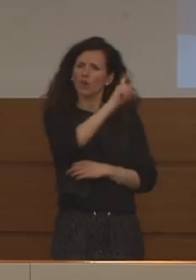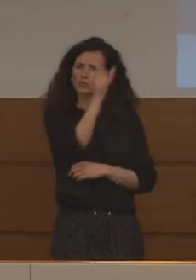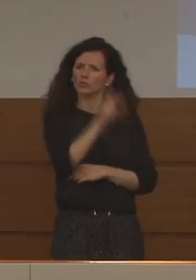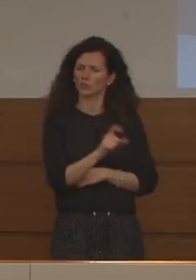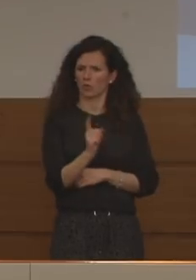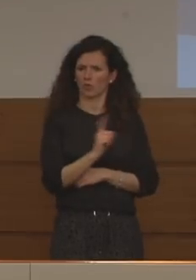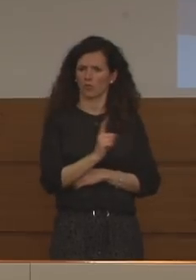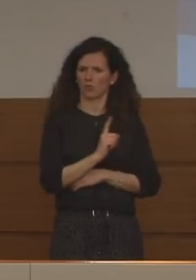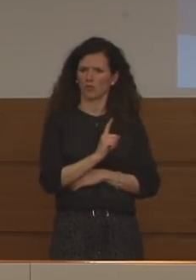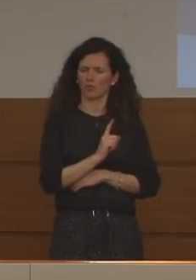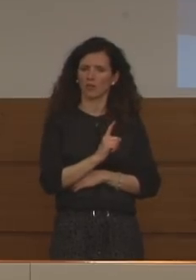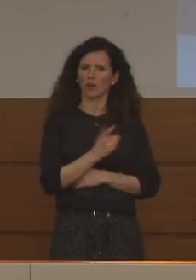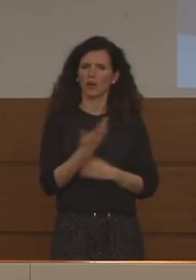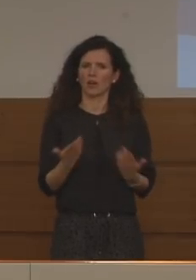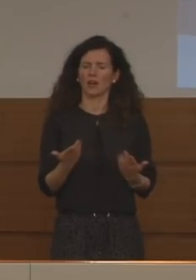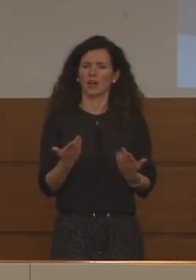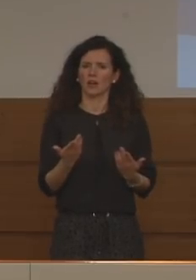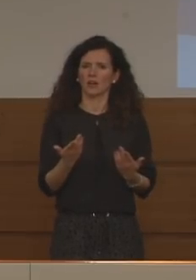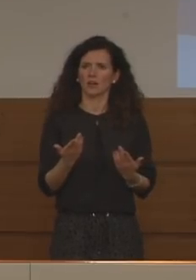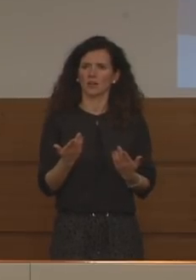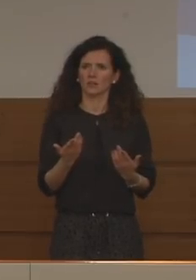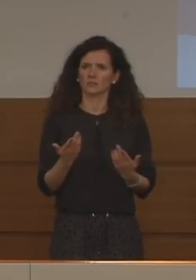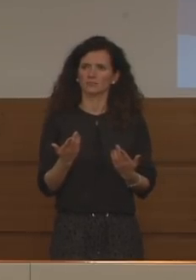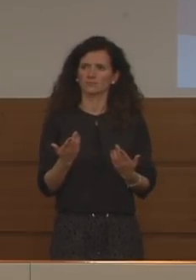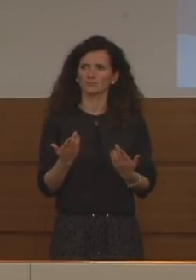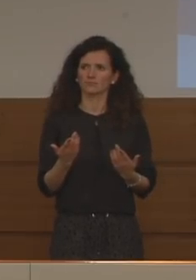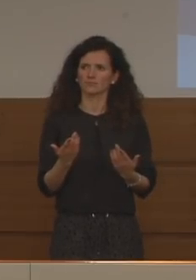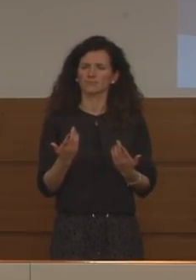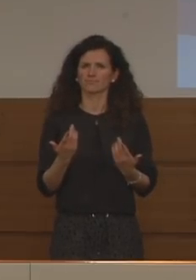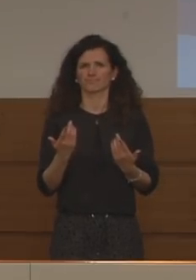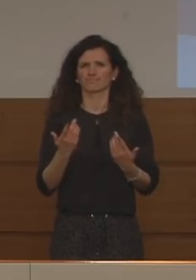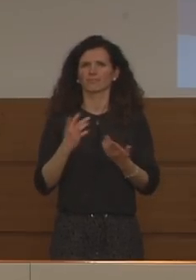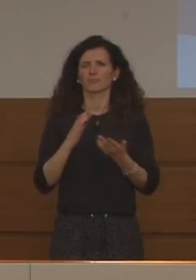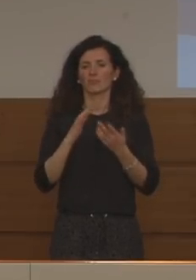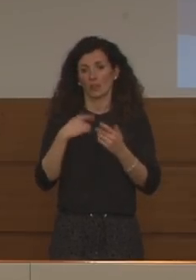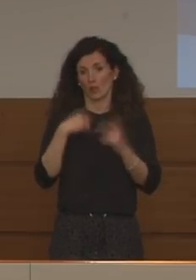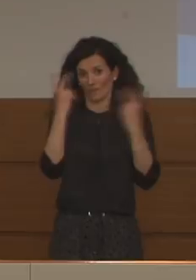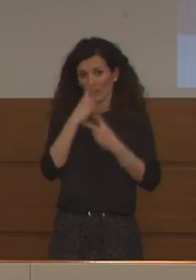episodi, che io ovviamente mi sono limitato alla rassegna stampa, quindi ho